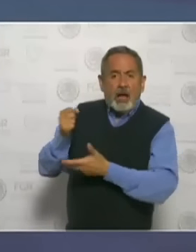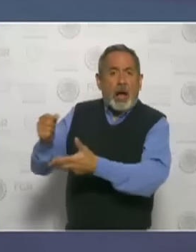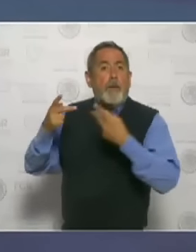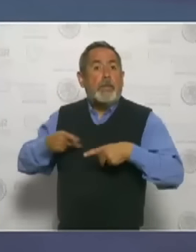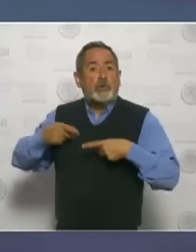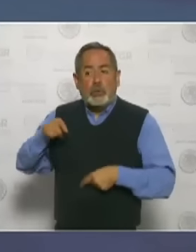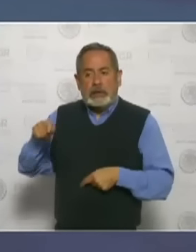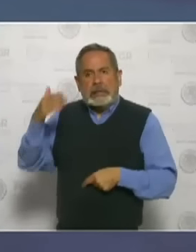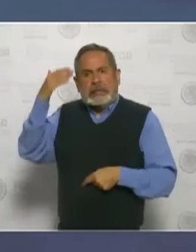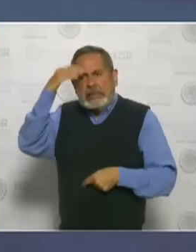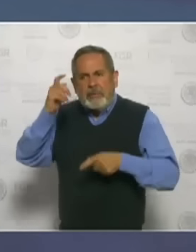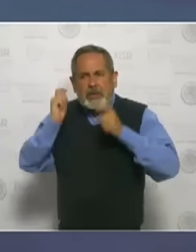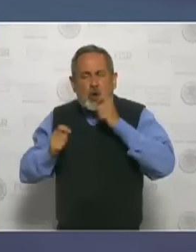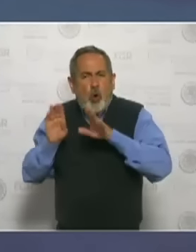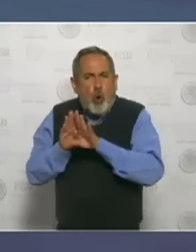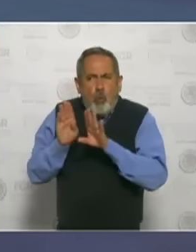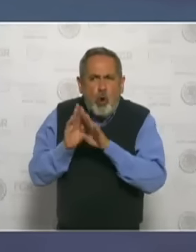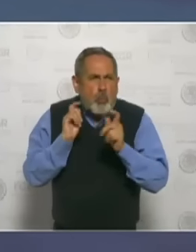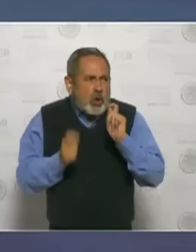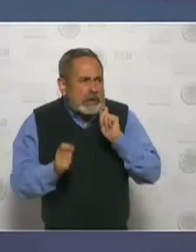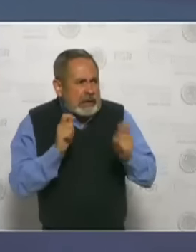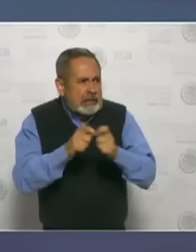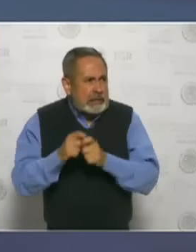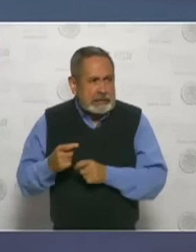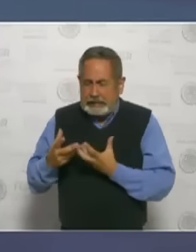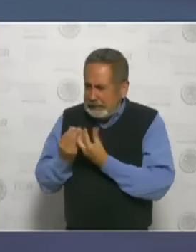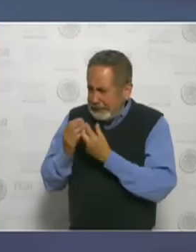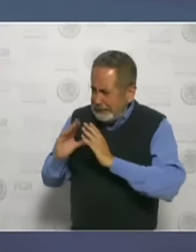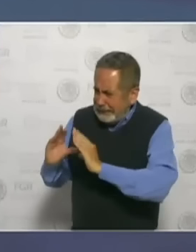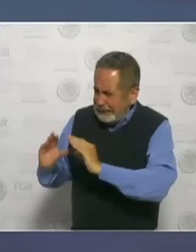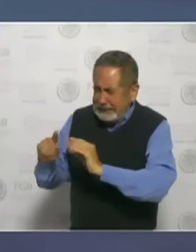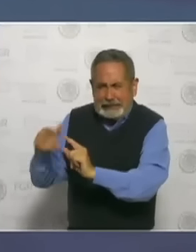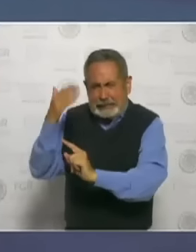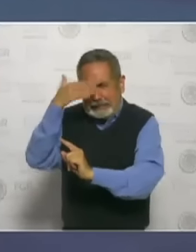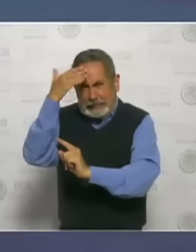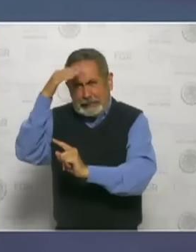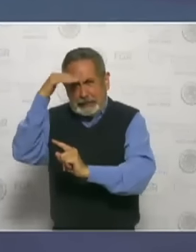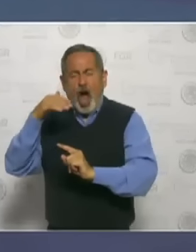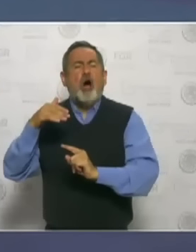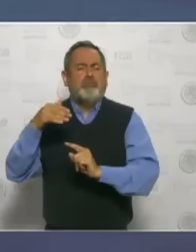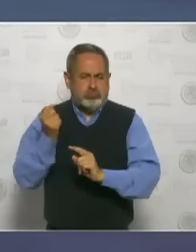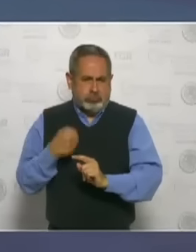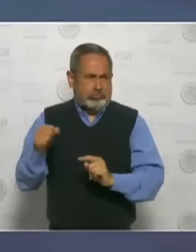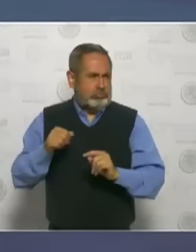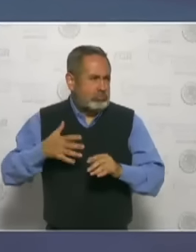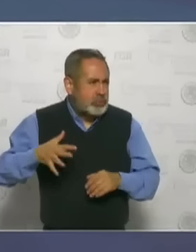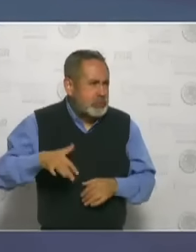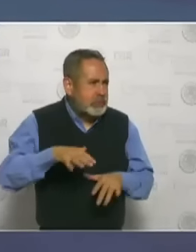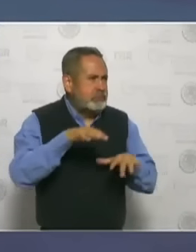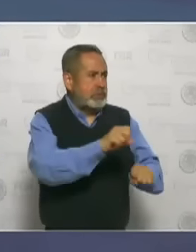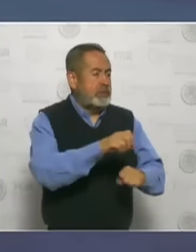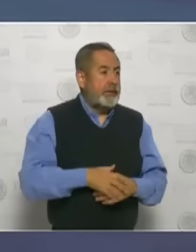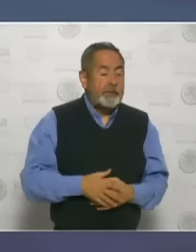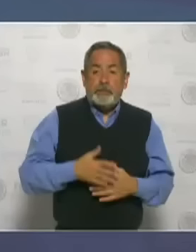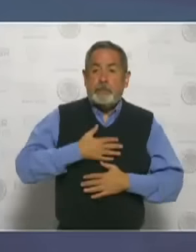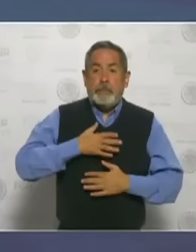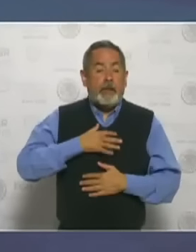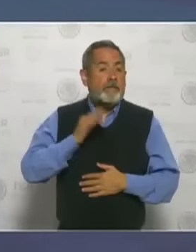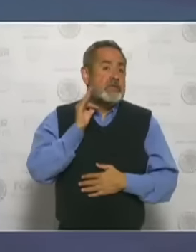para la consecución de nuestros importantes fines. Desde la Fiscalía comprendemos que la coordinación